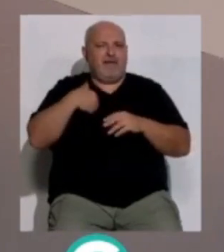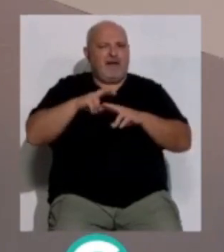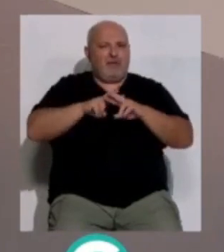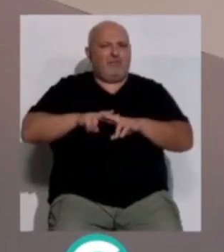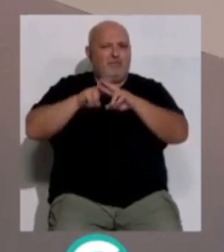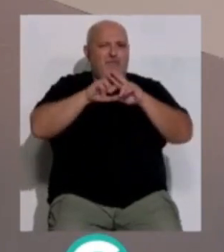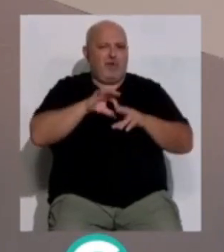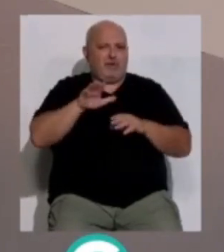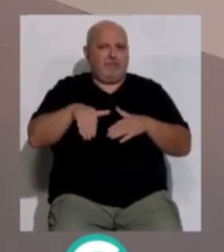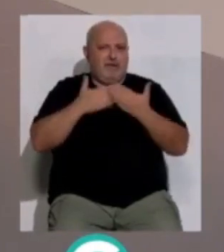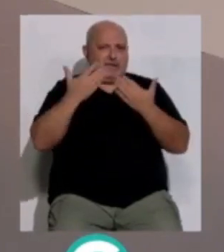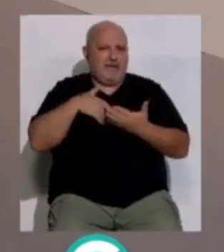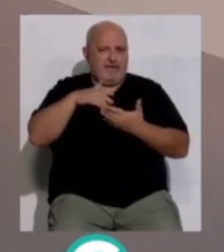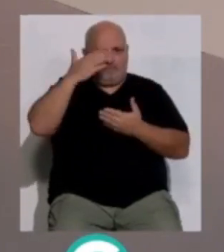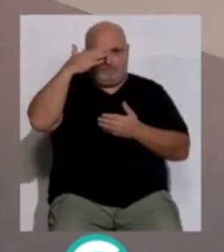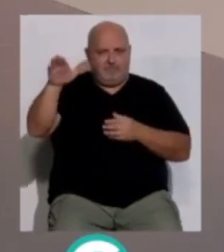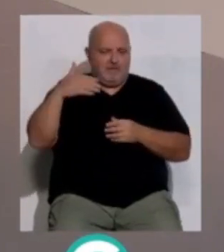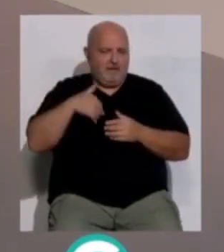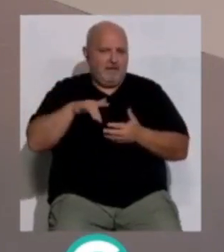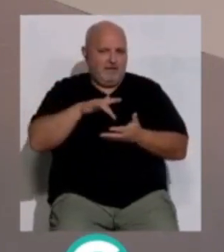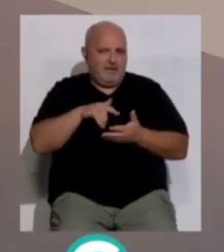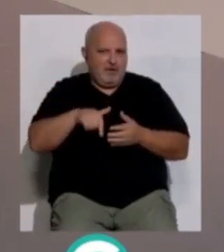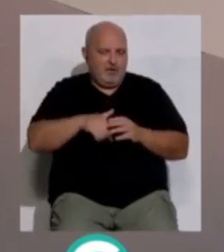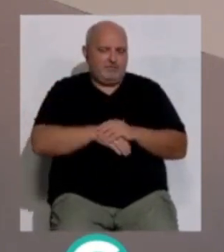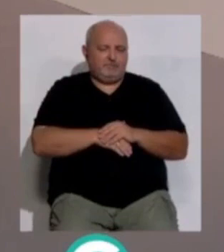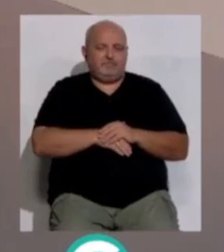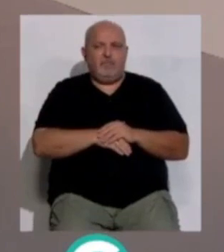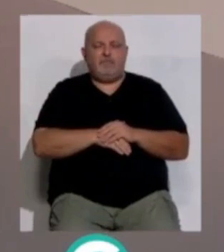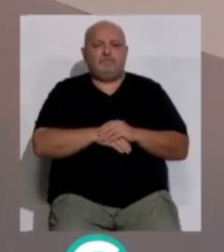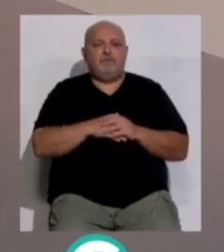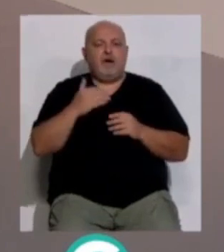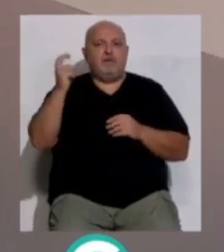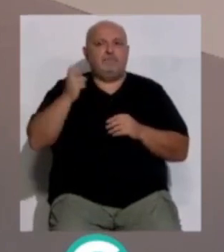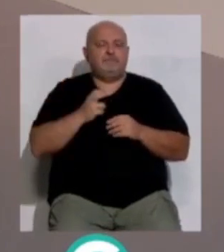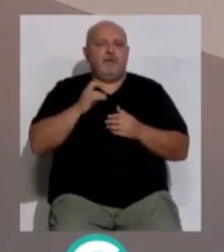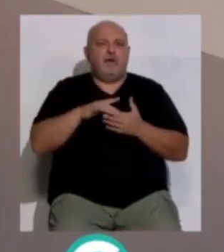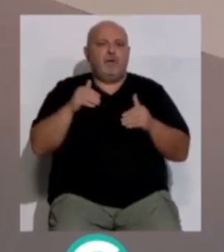reconocimiento médico esta mañana en la clínica de San Rafael el jueves y el viernes se tocará al